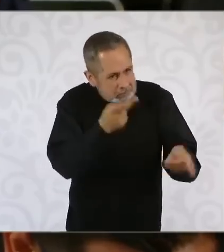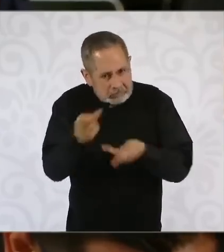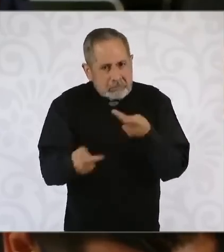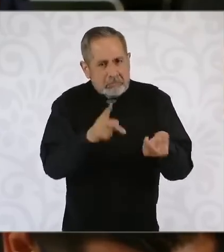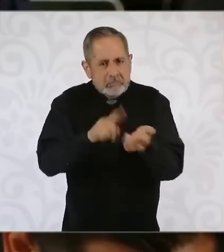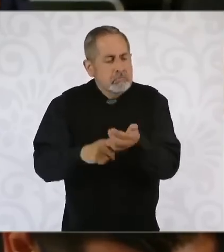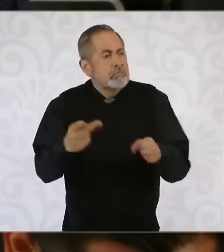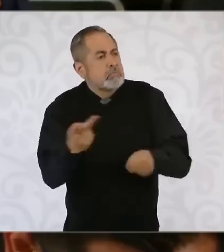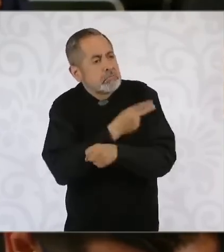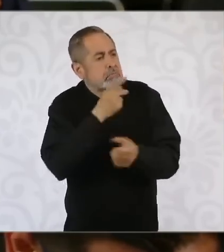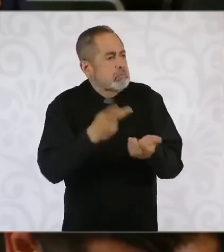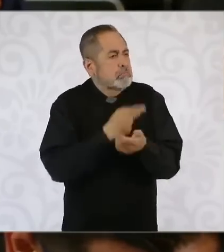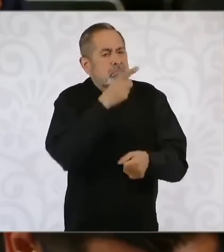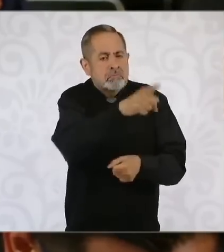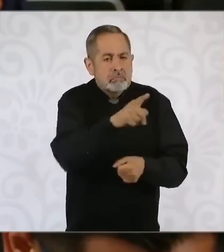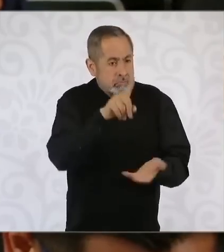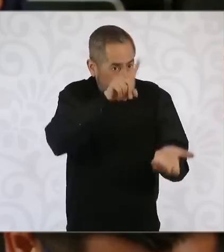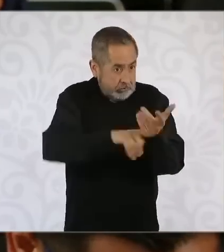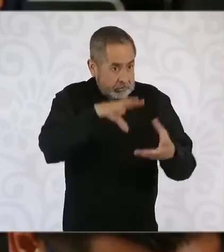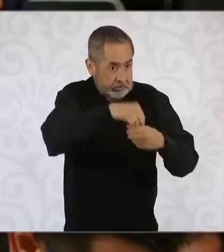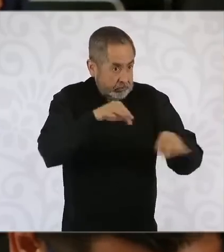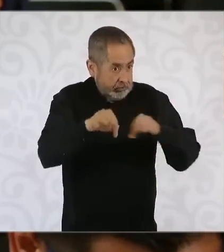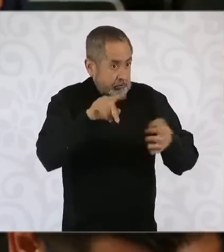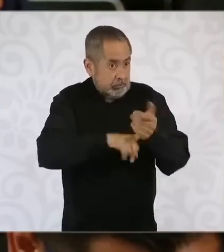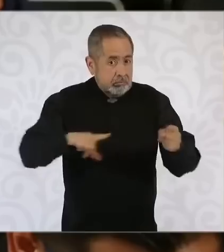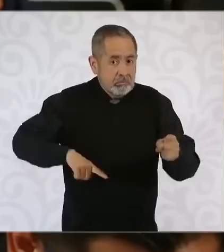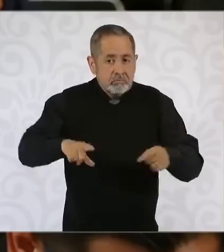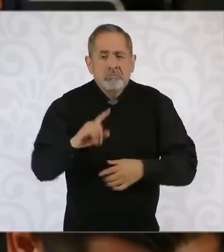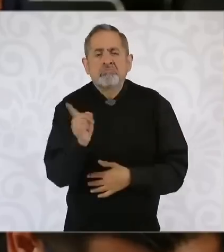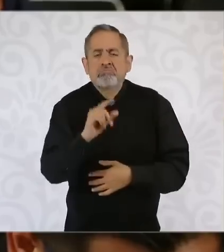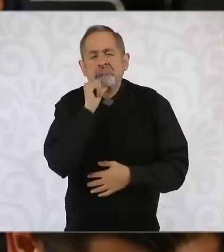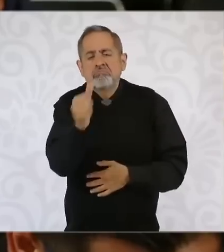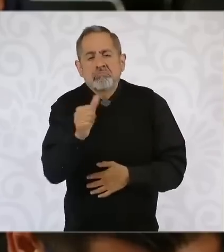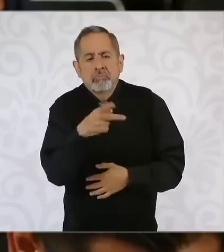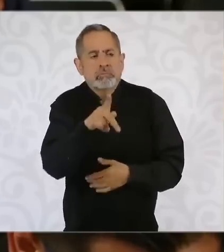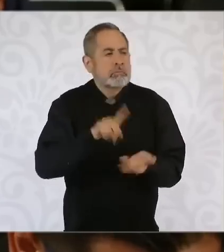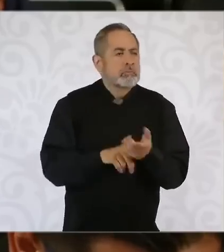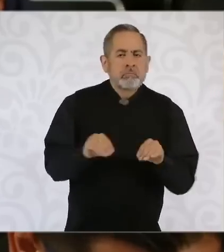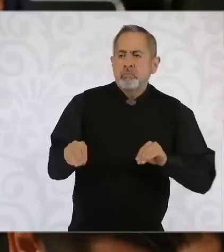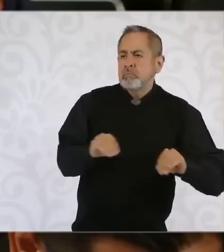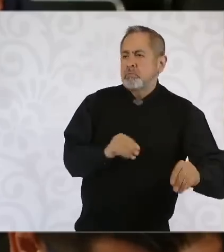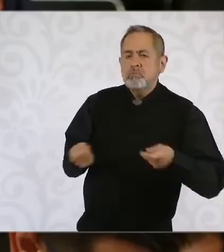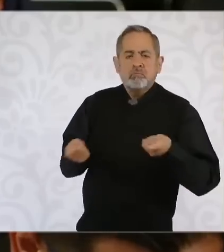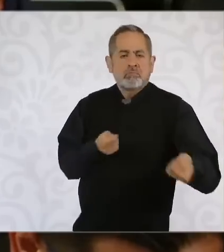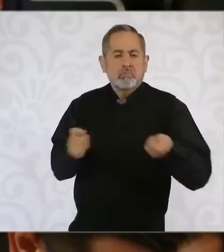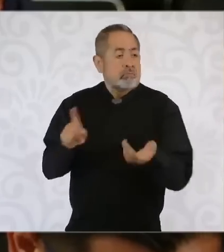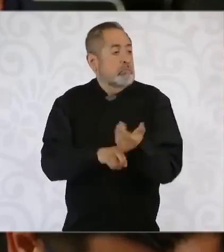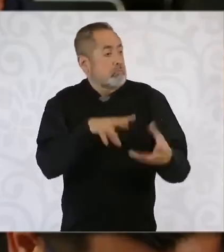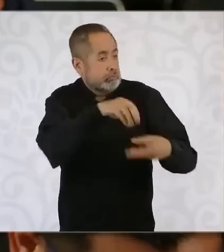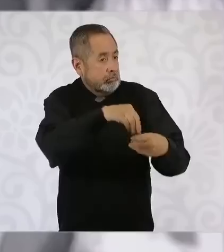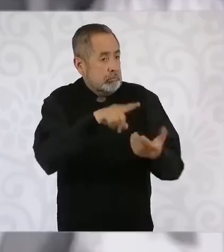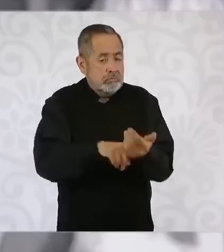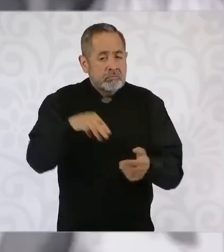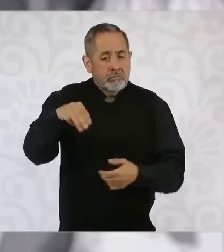puesto tiene el Gobierno no tiene ningún puesto pero opera muchas cosas ahí estuvo en morena Y